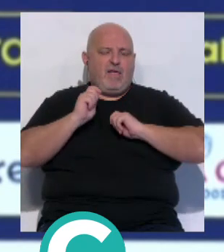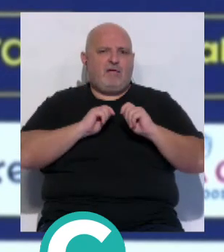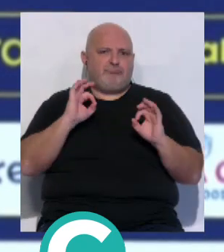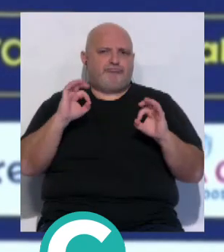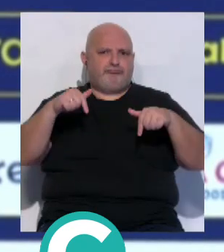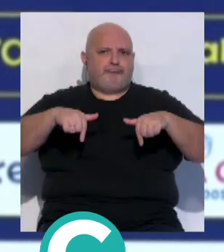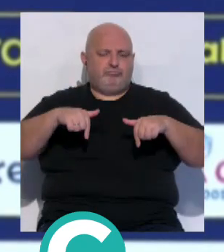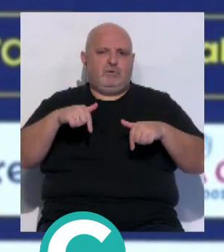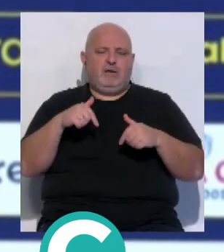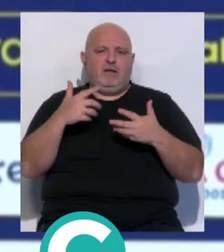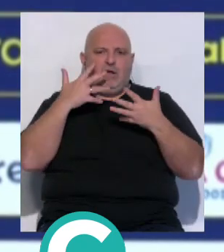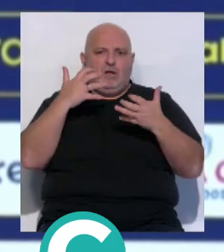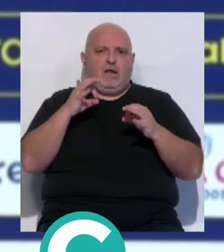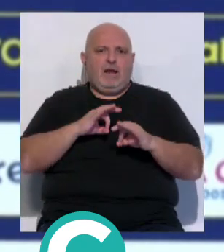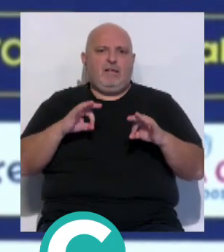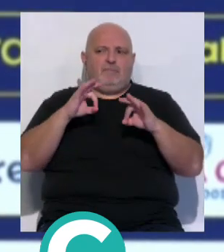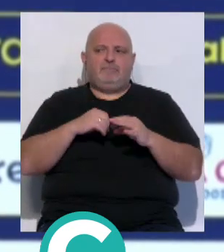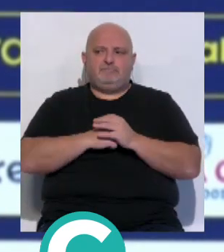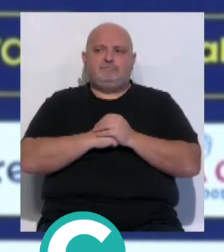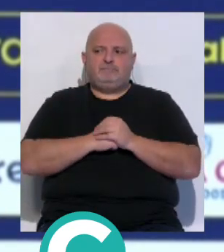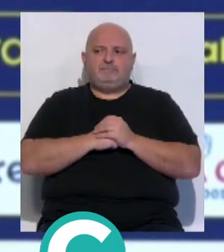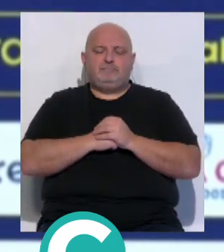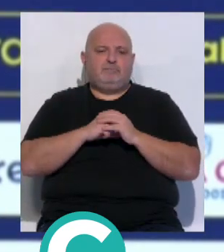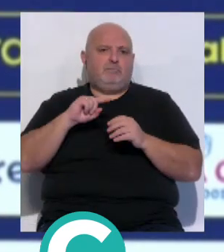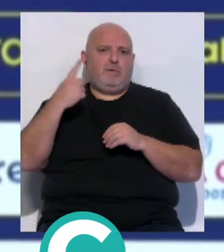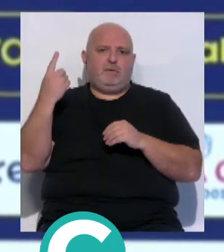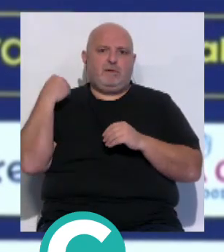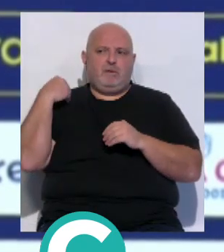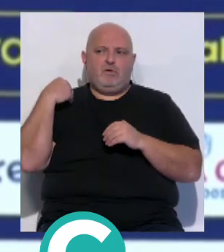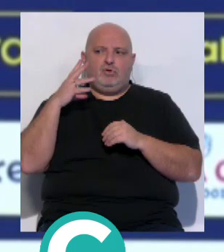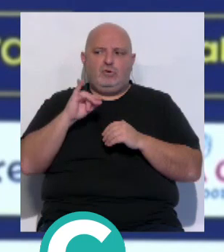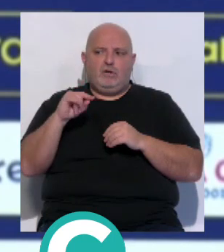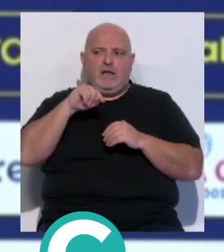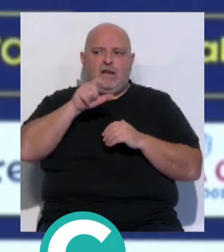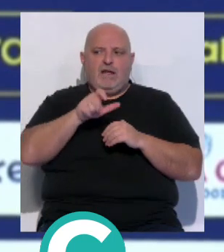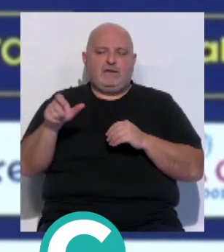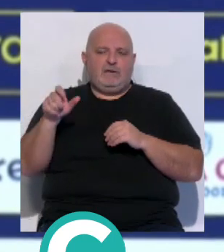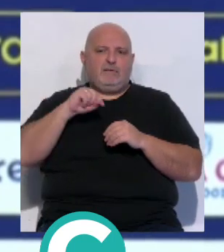no no la estaba notando y nada es lo primero que me llamó la atención la gente la noto muy alegre